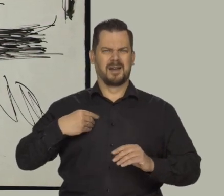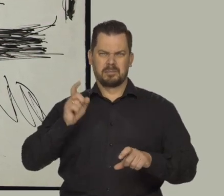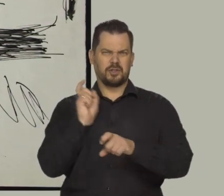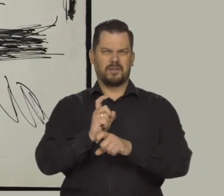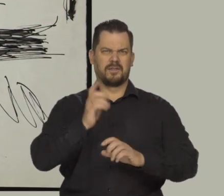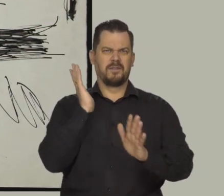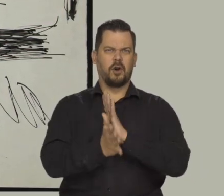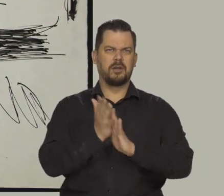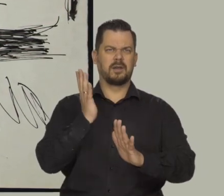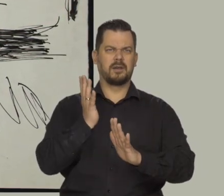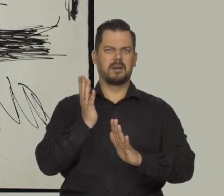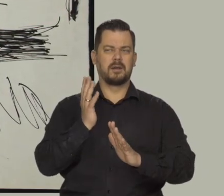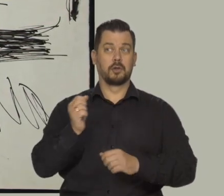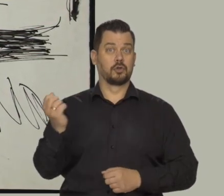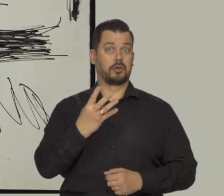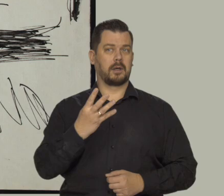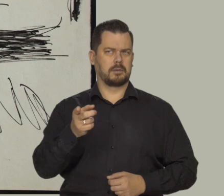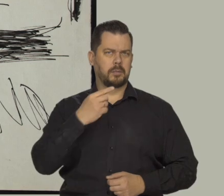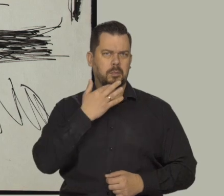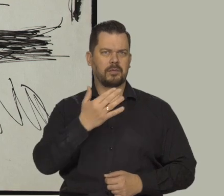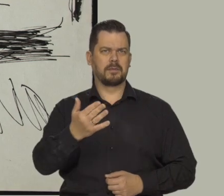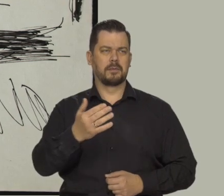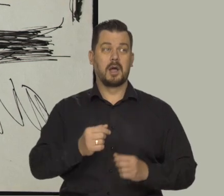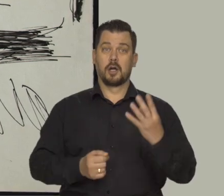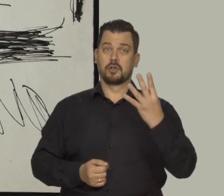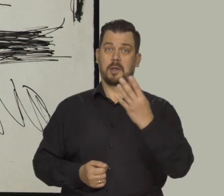Jesteśmy przeciwni wojnie! – cały czas argumentowali ci czterej.